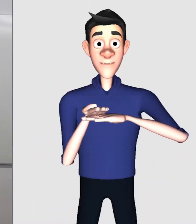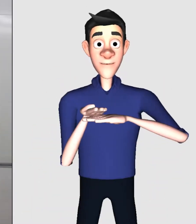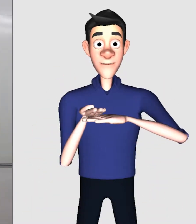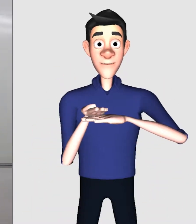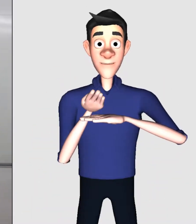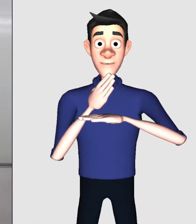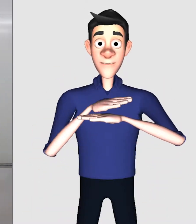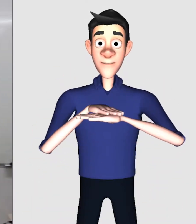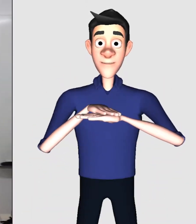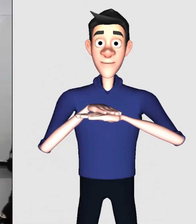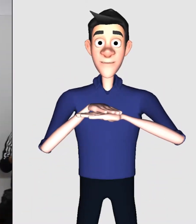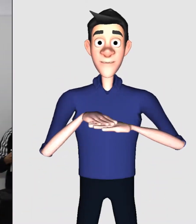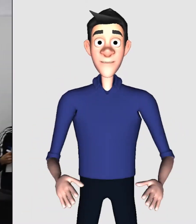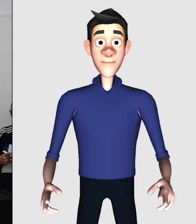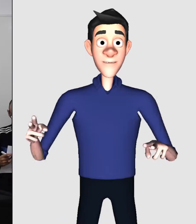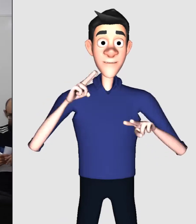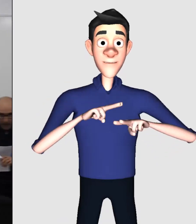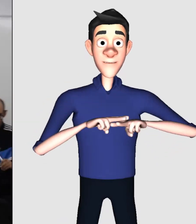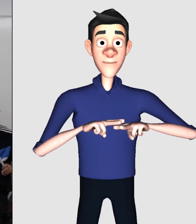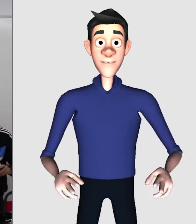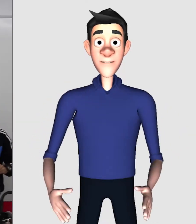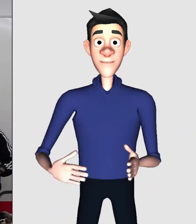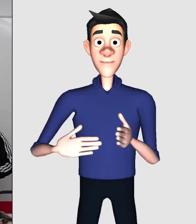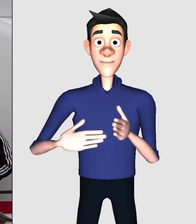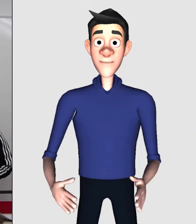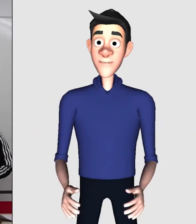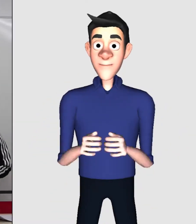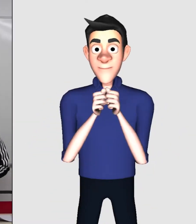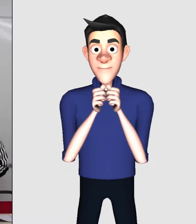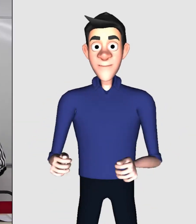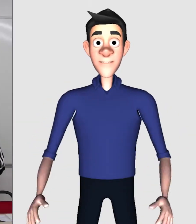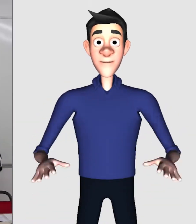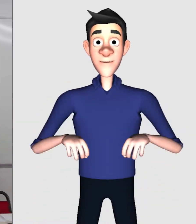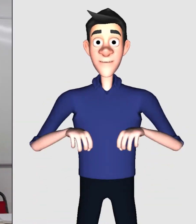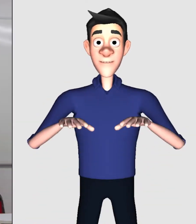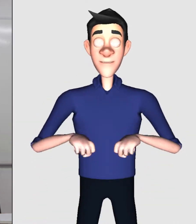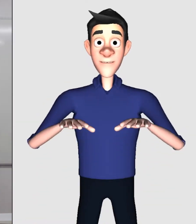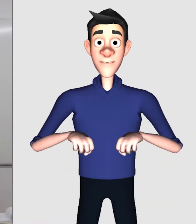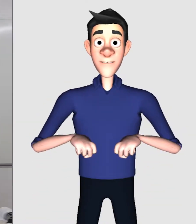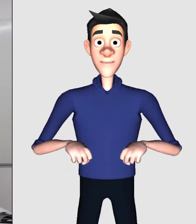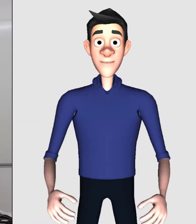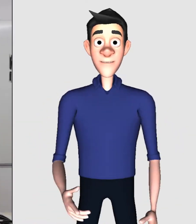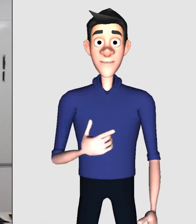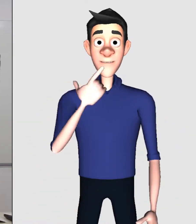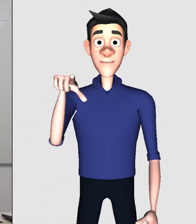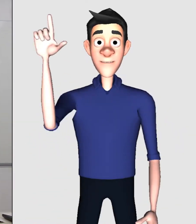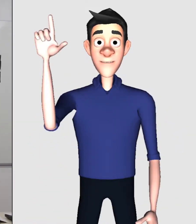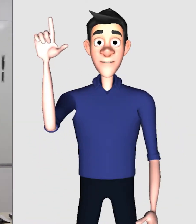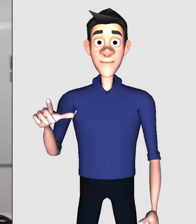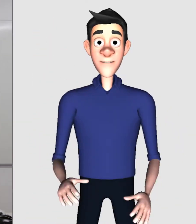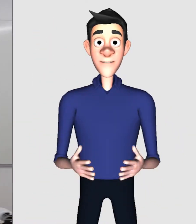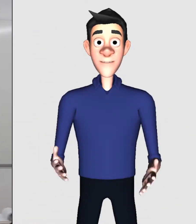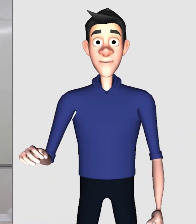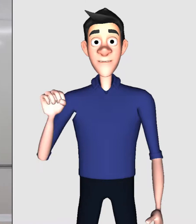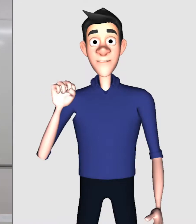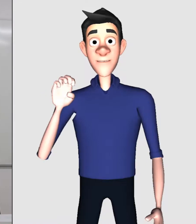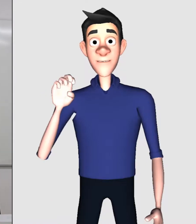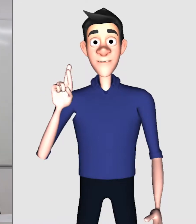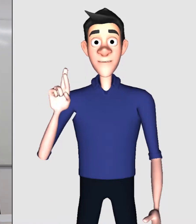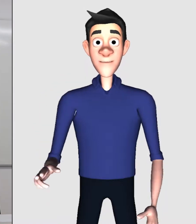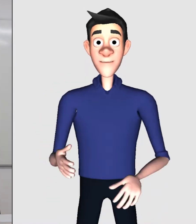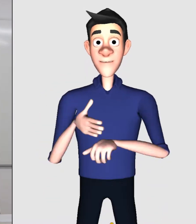A figura básica que usaremos é a que está no quadro, depois faremos mais uma para nos ajudar na resolução